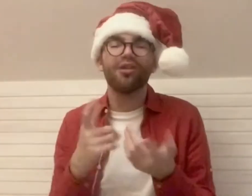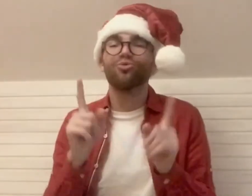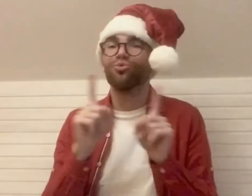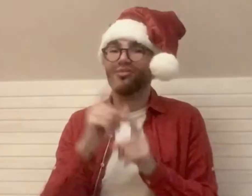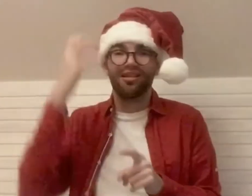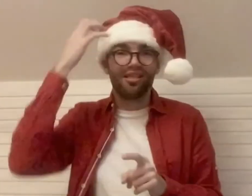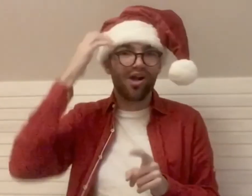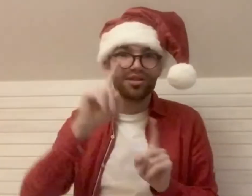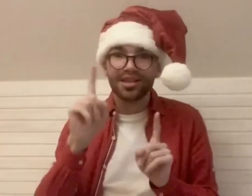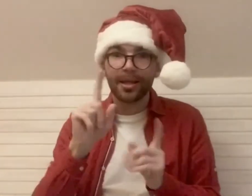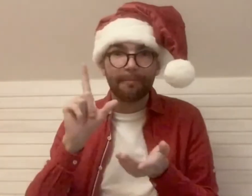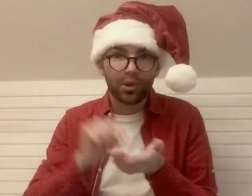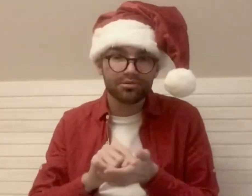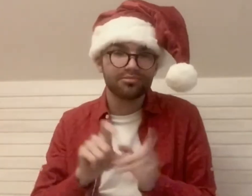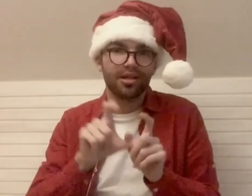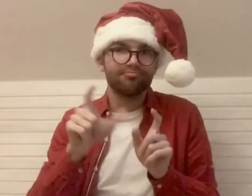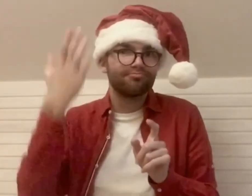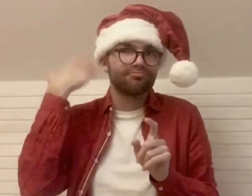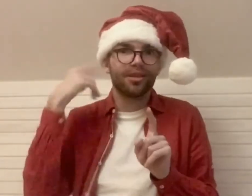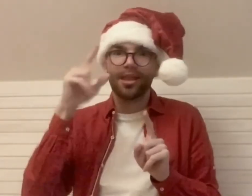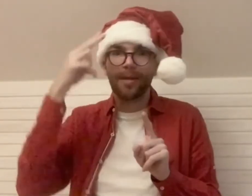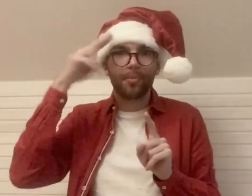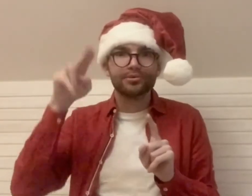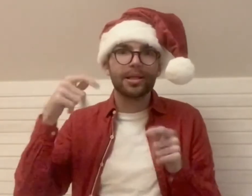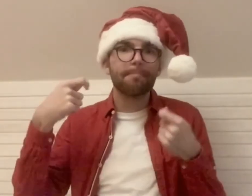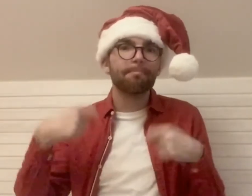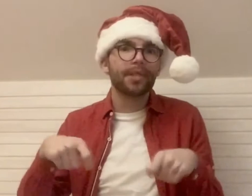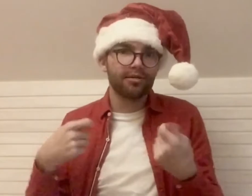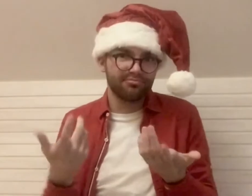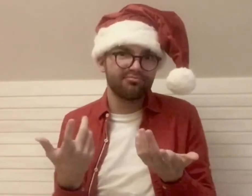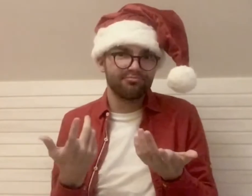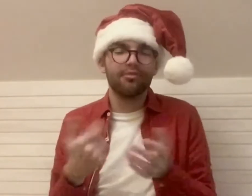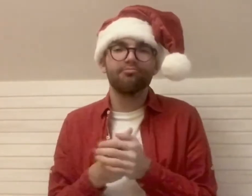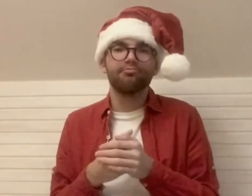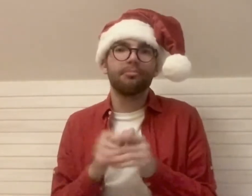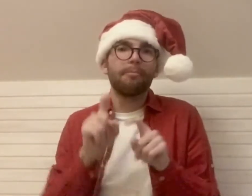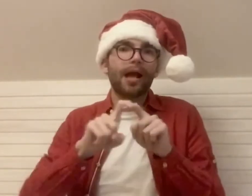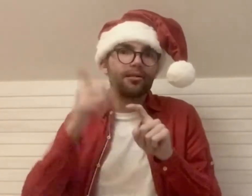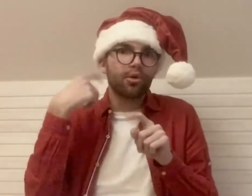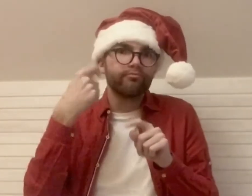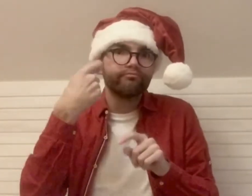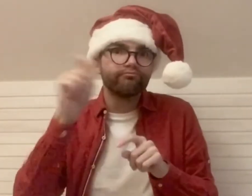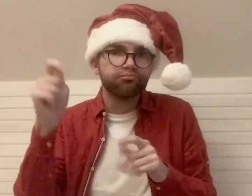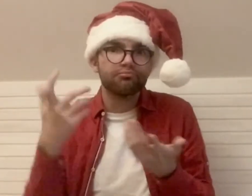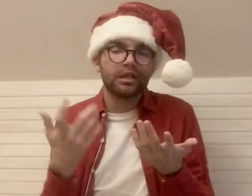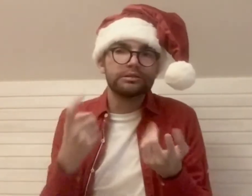Glavnik tudi ni bil poceni, ker je bil drag material,